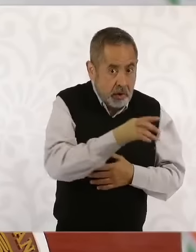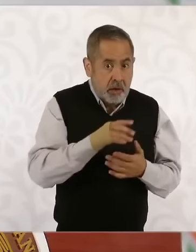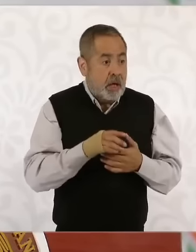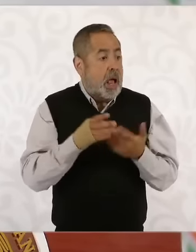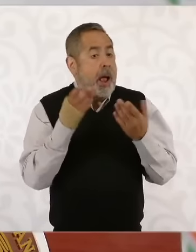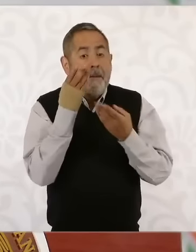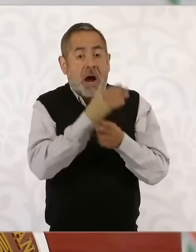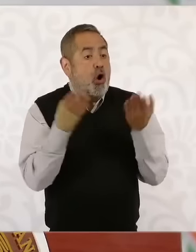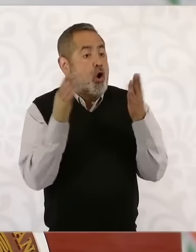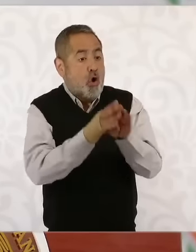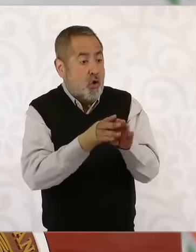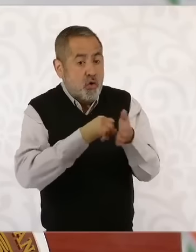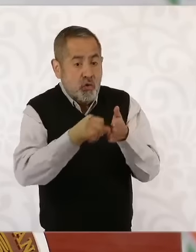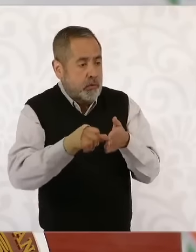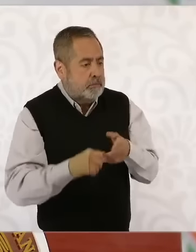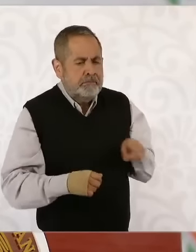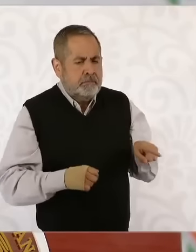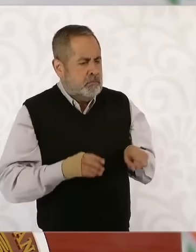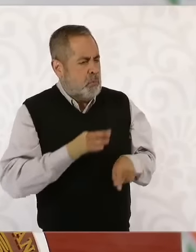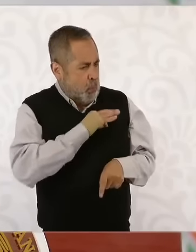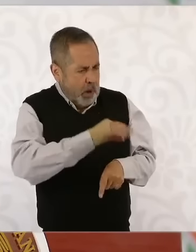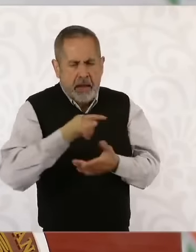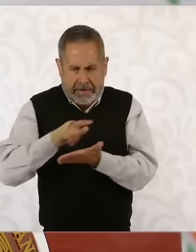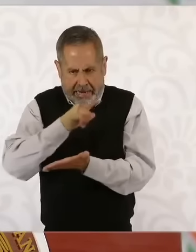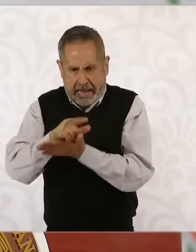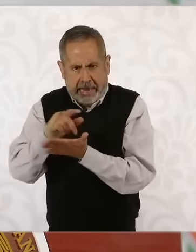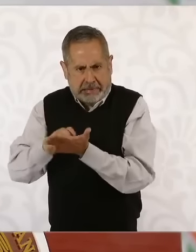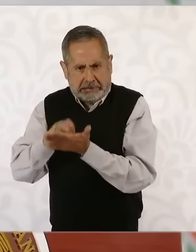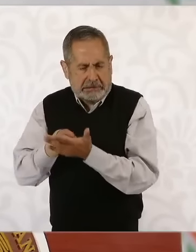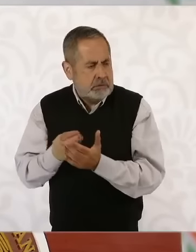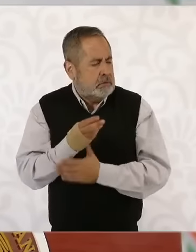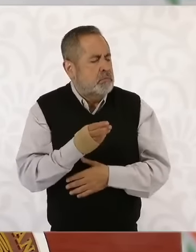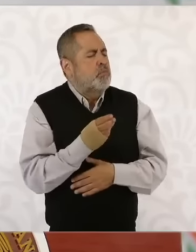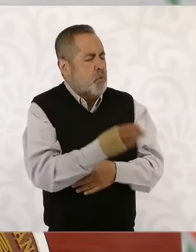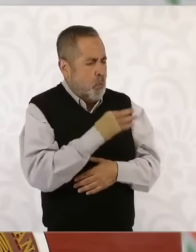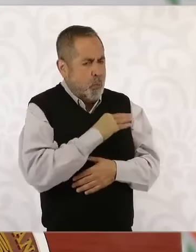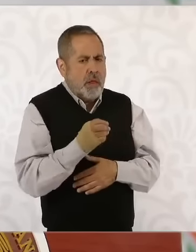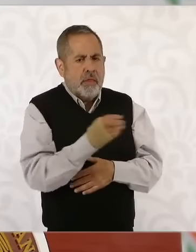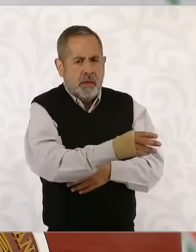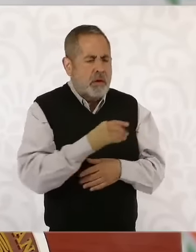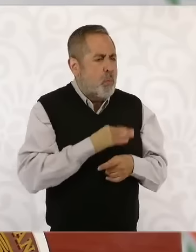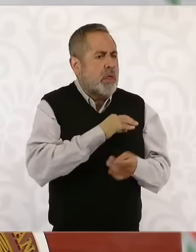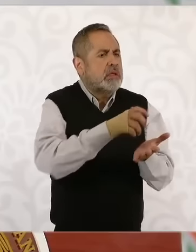la cuenta, se le permitirá, de acuerdo con la reforma lo que se llama el mínimo vital,